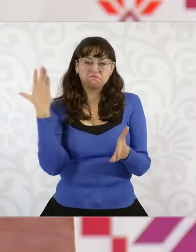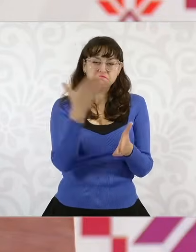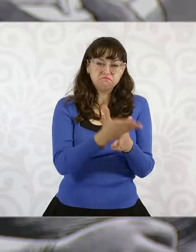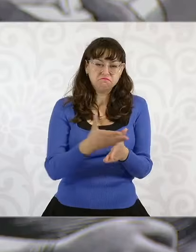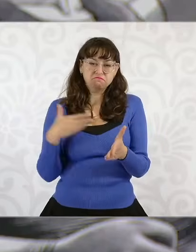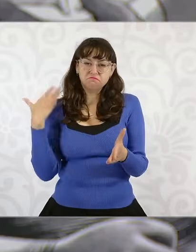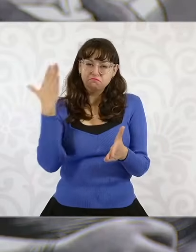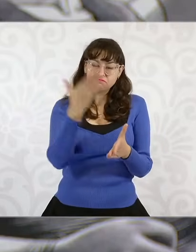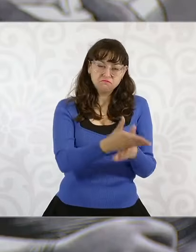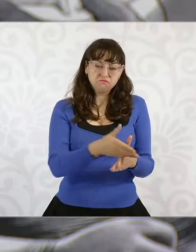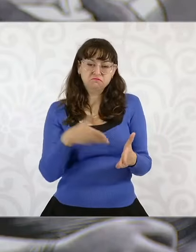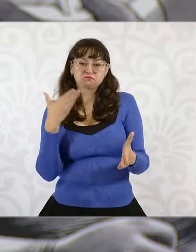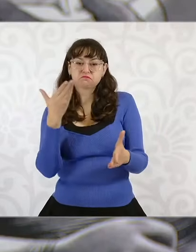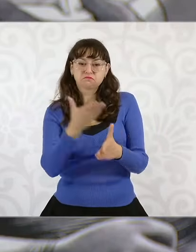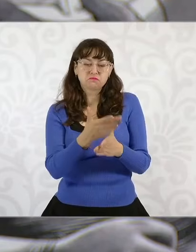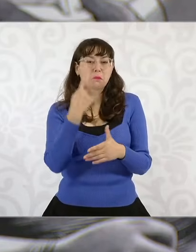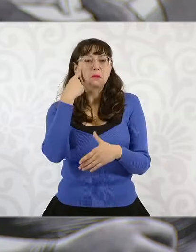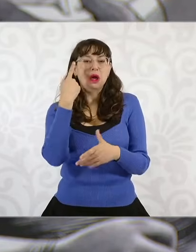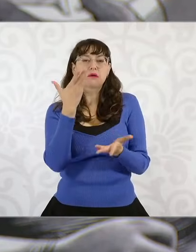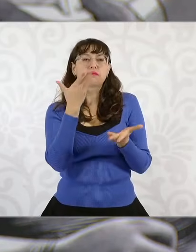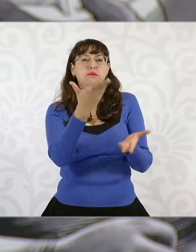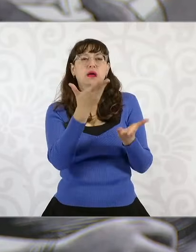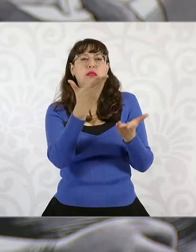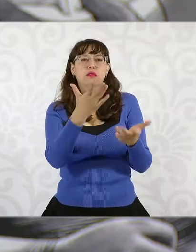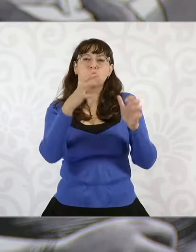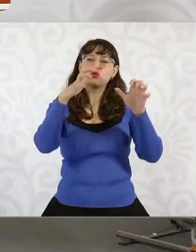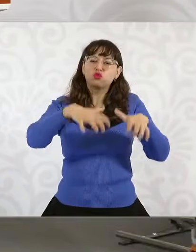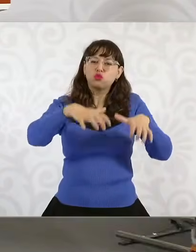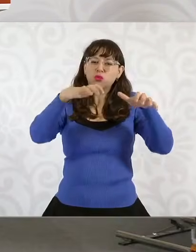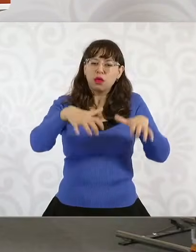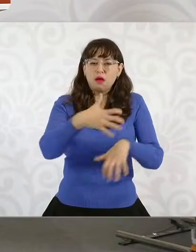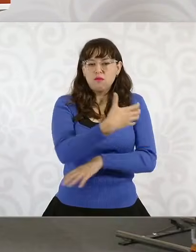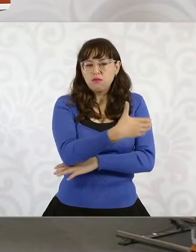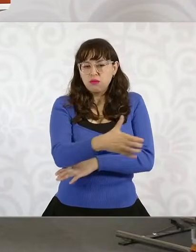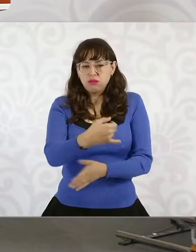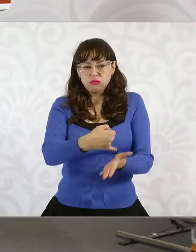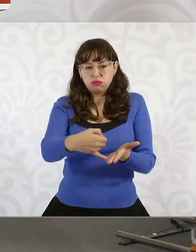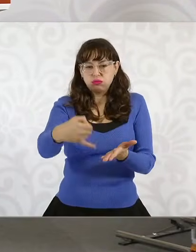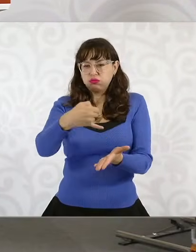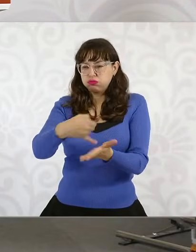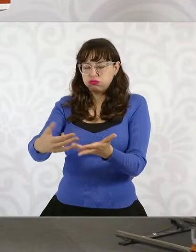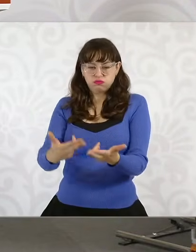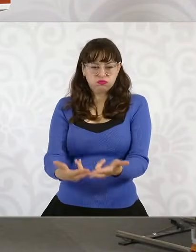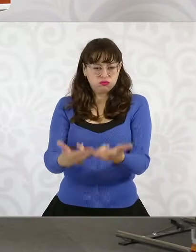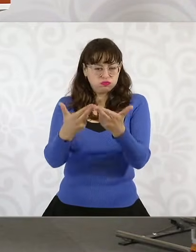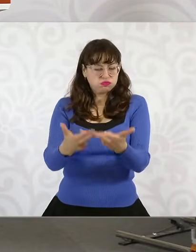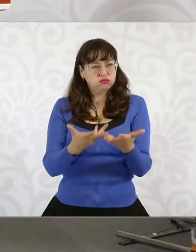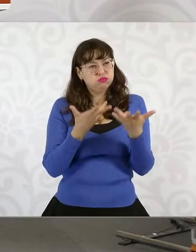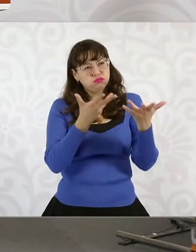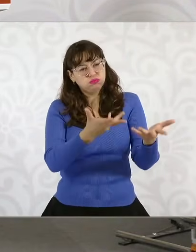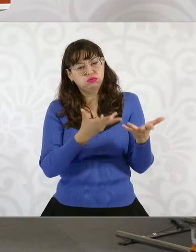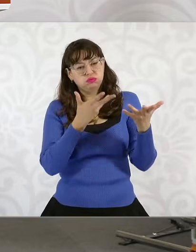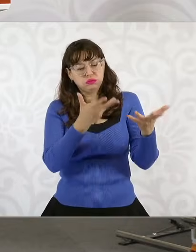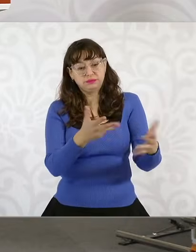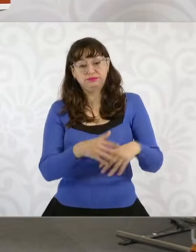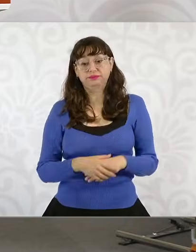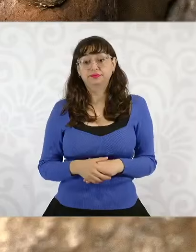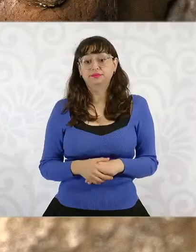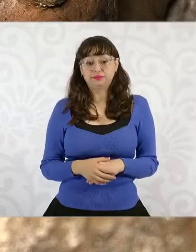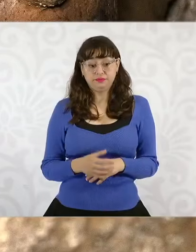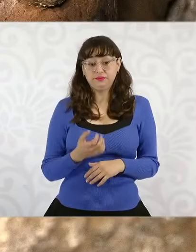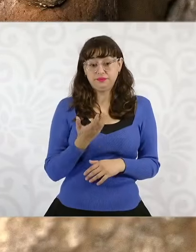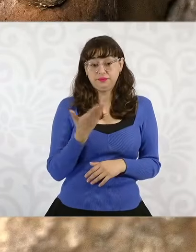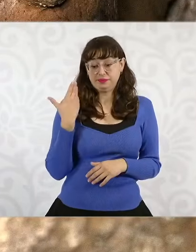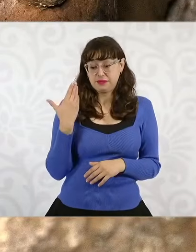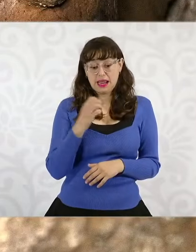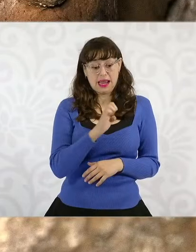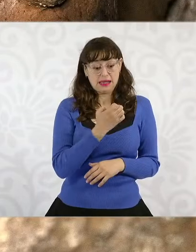lluvias y buenas cosechas. La siguiente, por favor. Entre enero y junio, eh lo que hemos